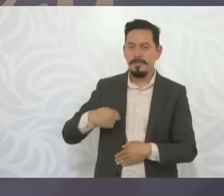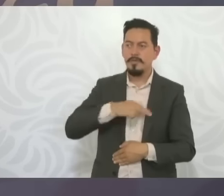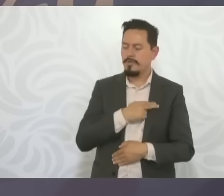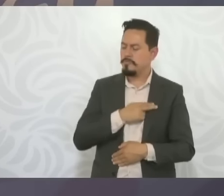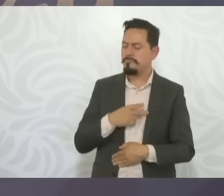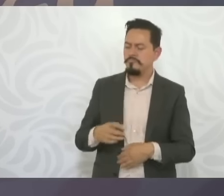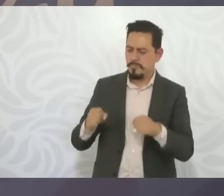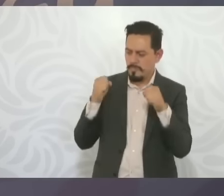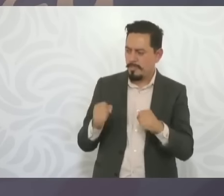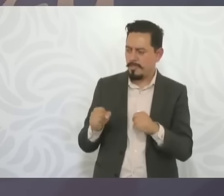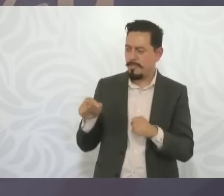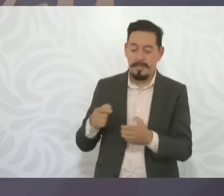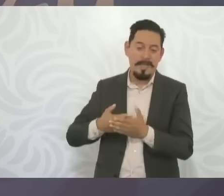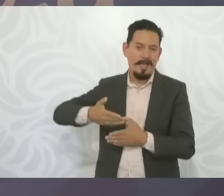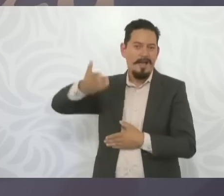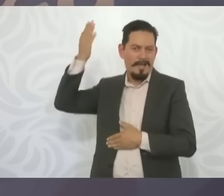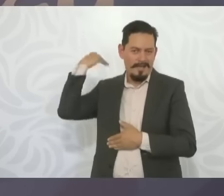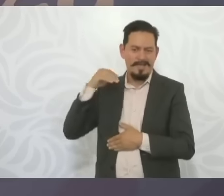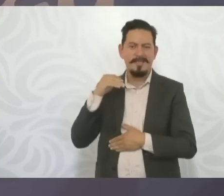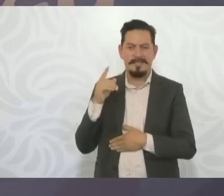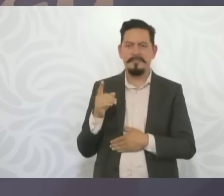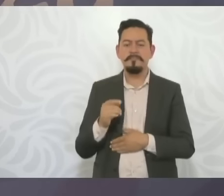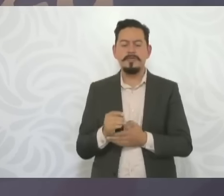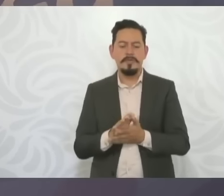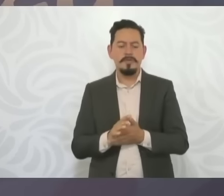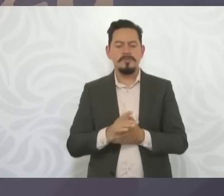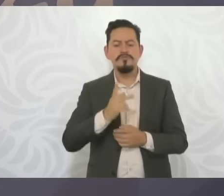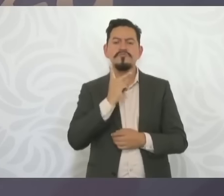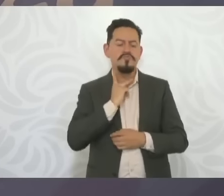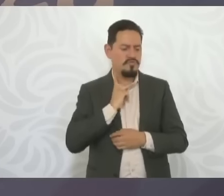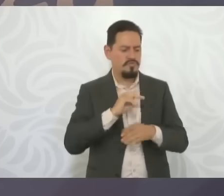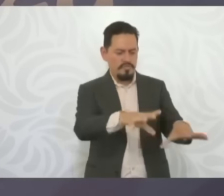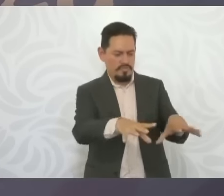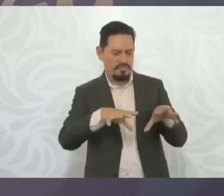tuvo el pueblo de México para respondar el decreto del presidente Cárdenas es la que